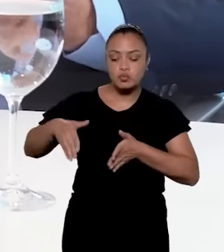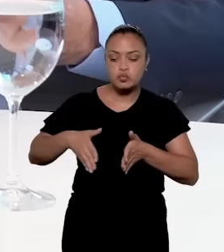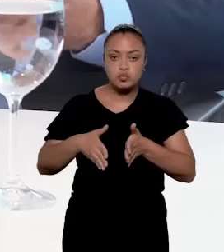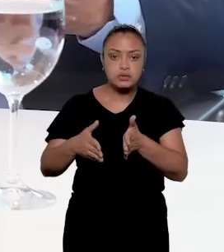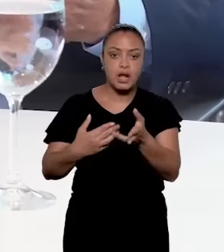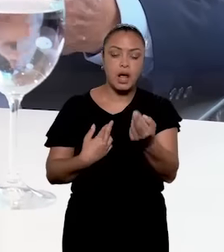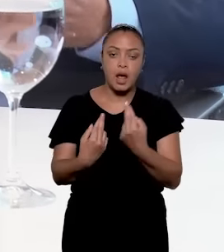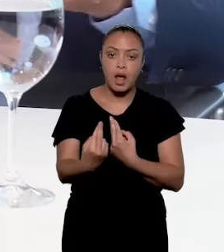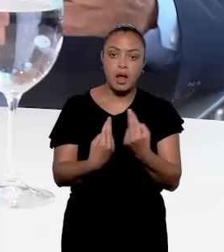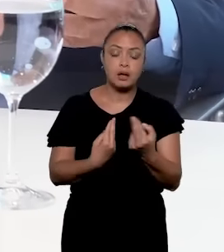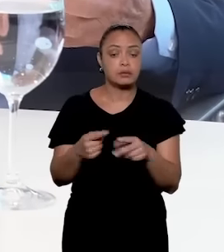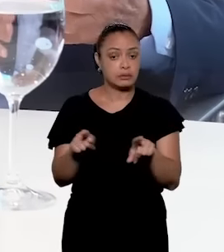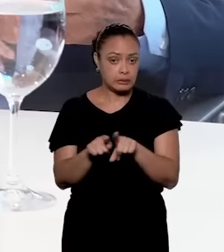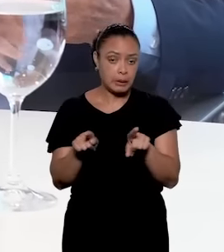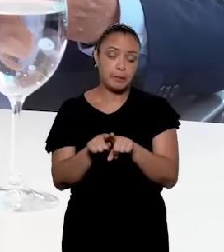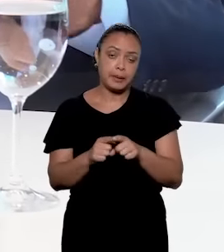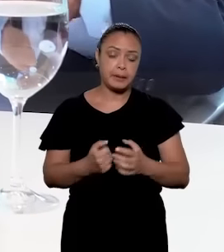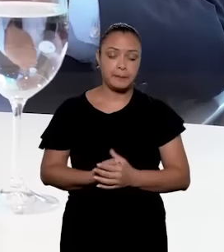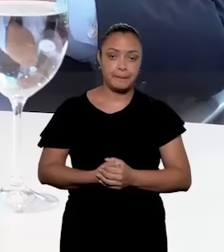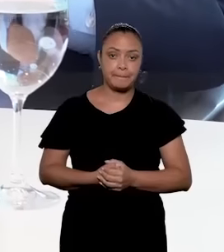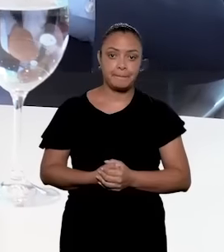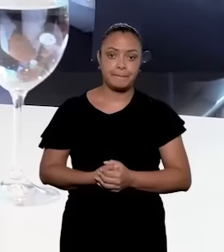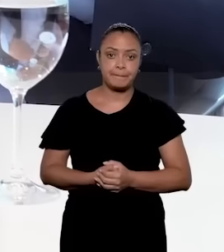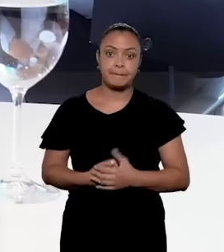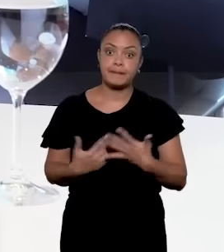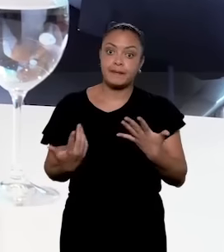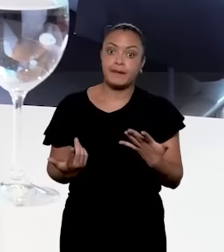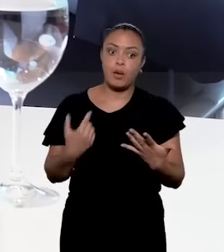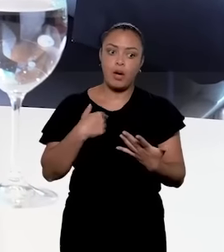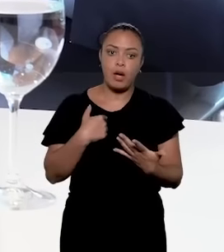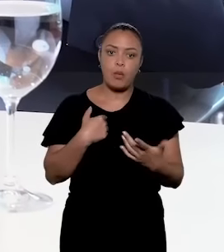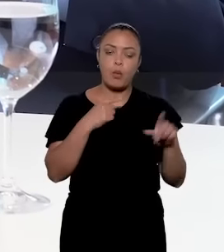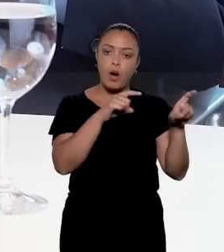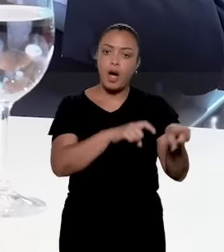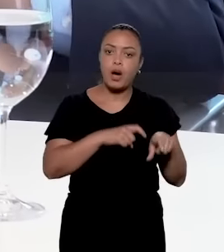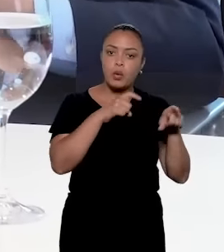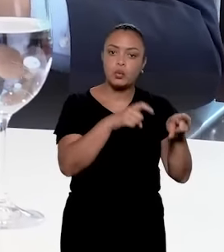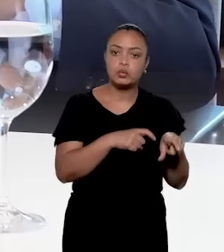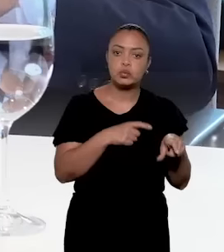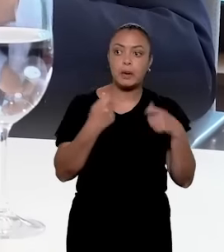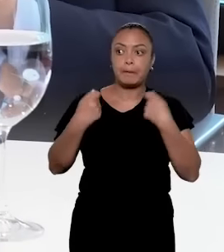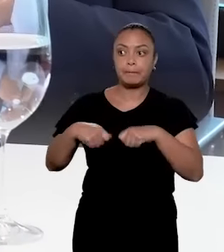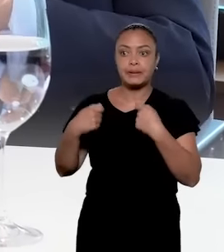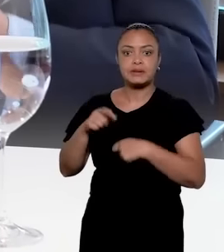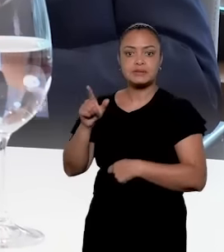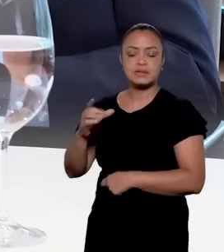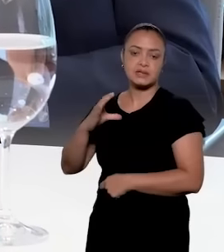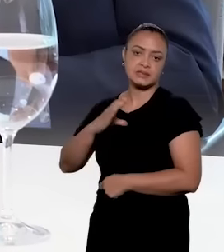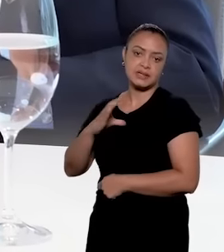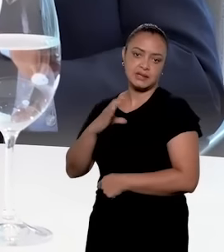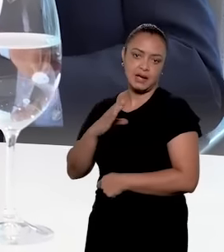estrada ou ferrovia ou um porto, é urbana. Então, o agricultor, como eu, não faz nada sem a cidade.